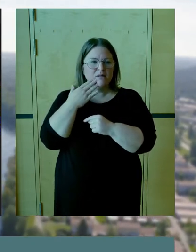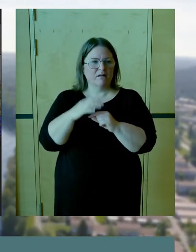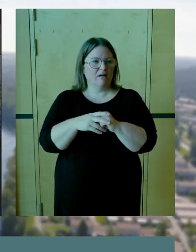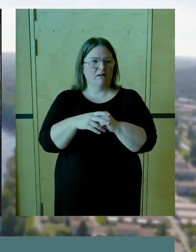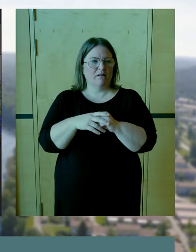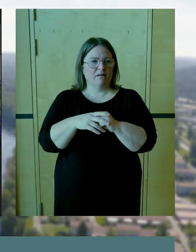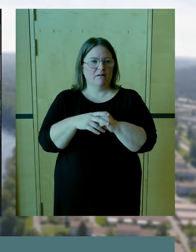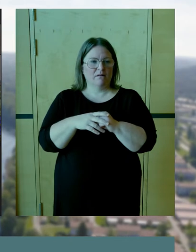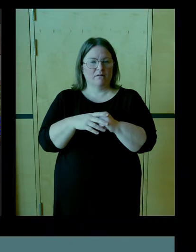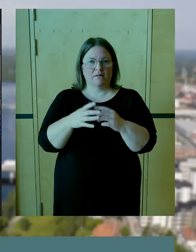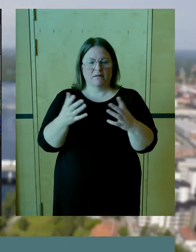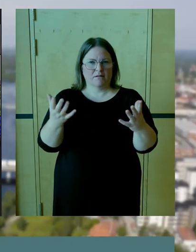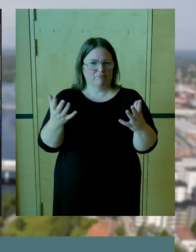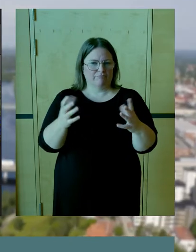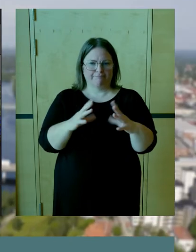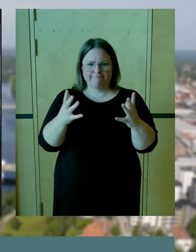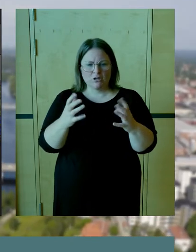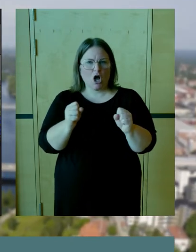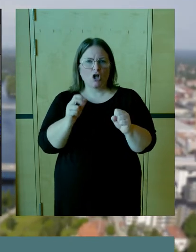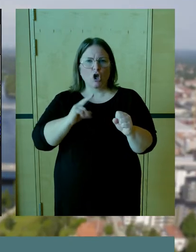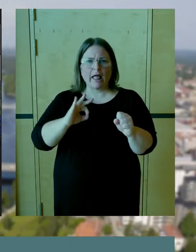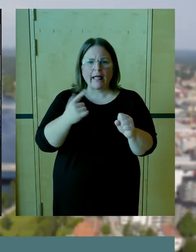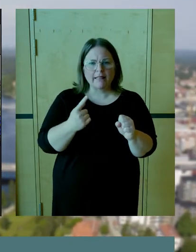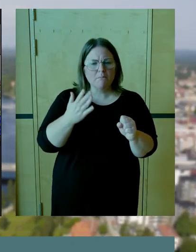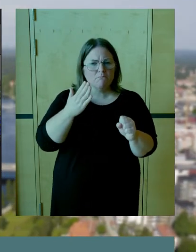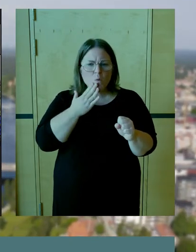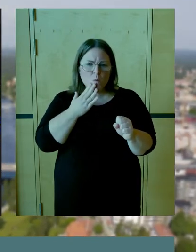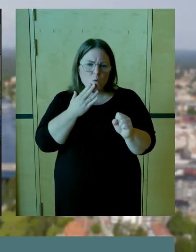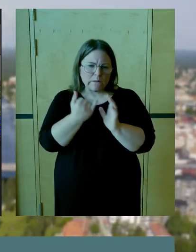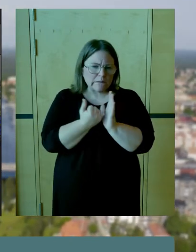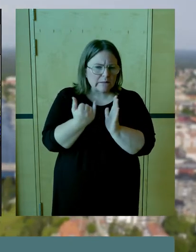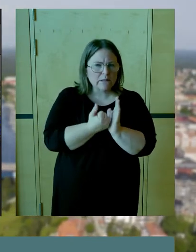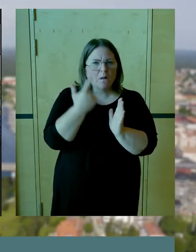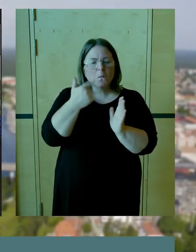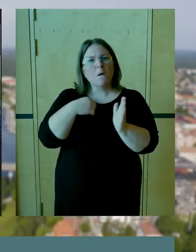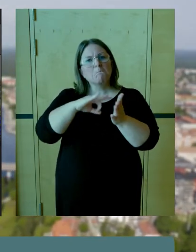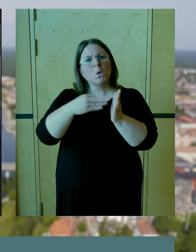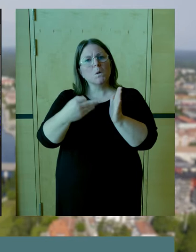Trygghetsboende Mm jag tror Hela projektet vara närmare 350